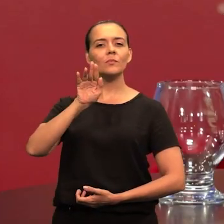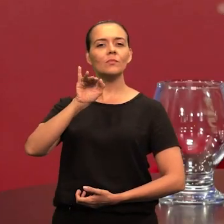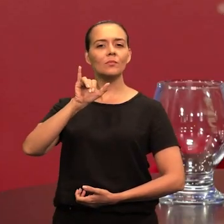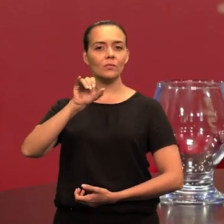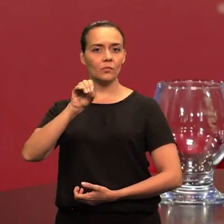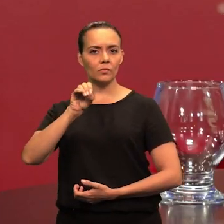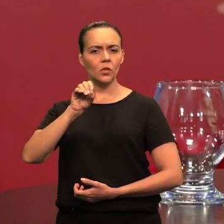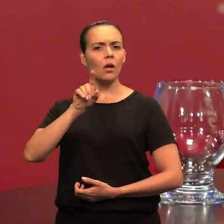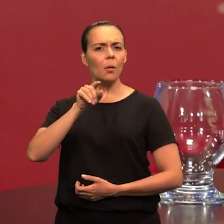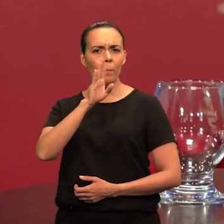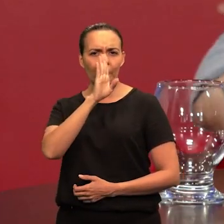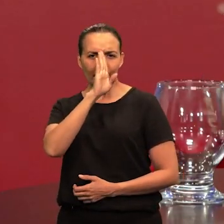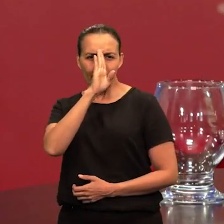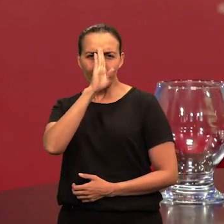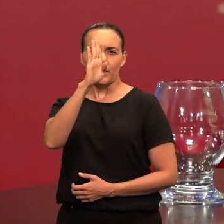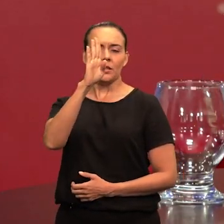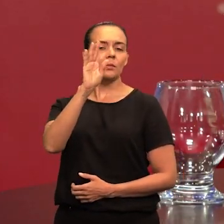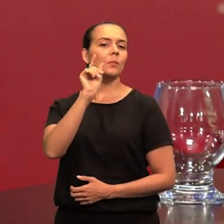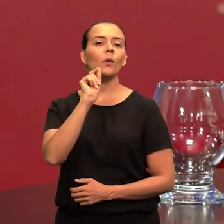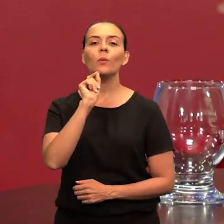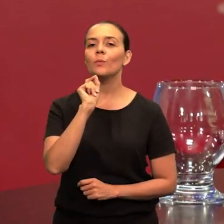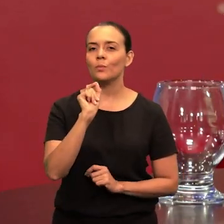[Calebe Guerra] Confúcio, era primordial para Confúcio